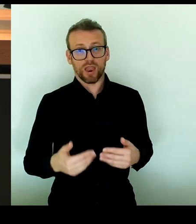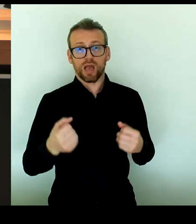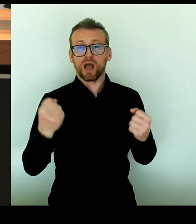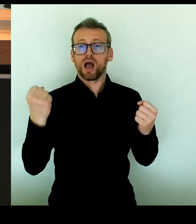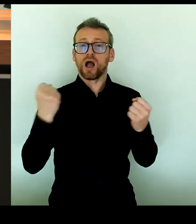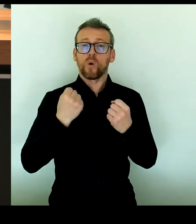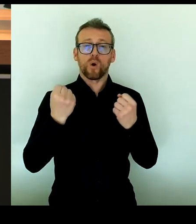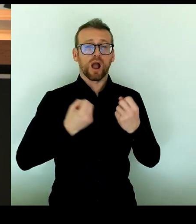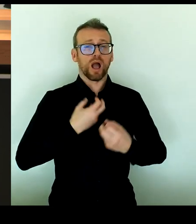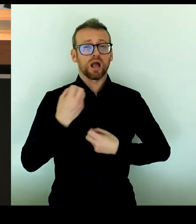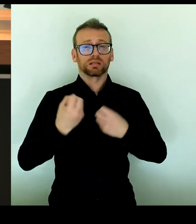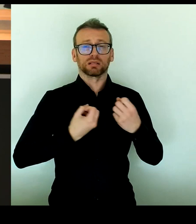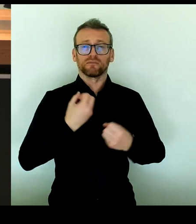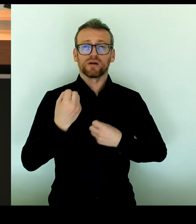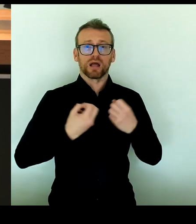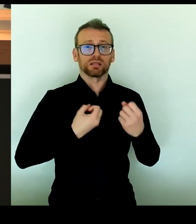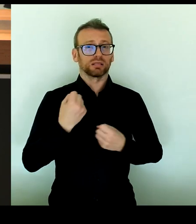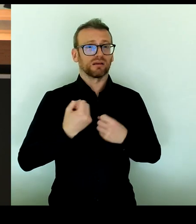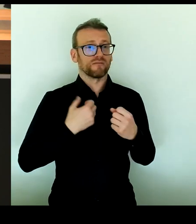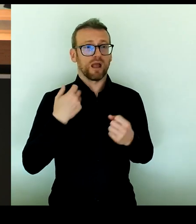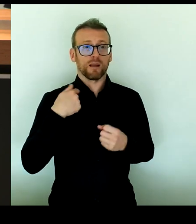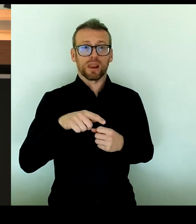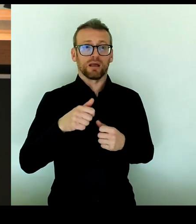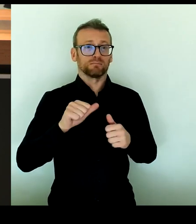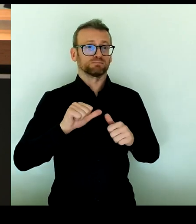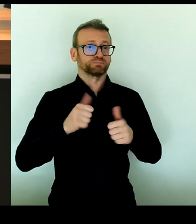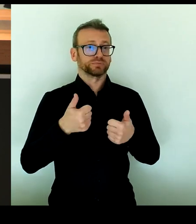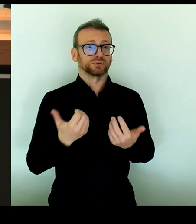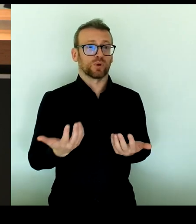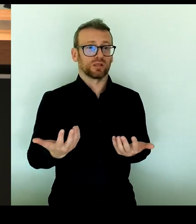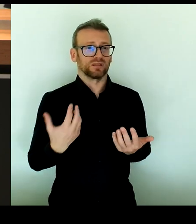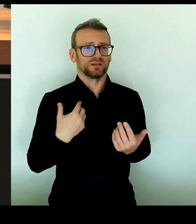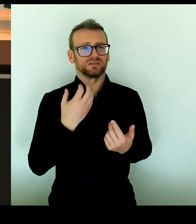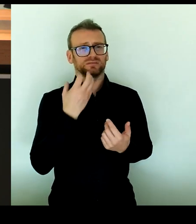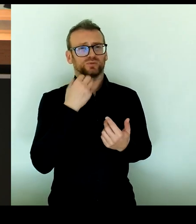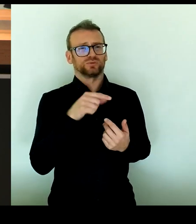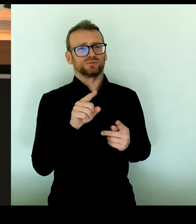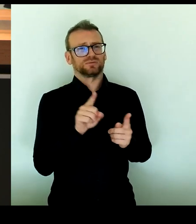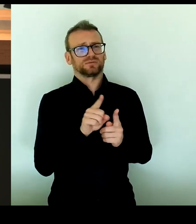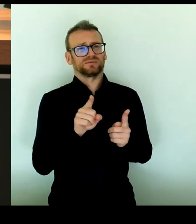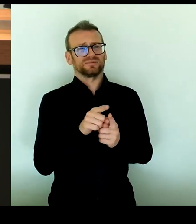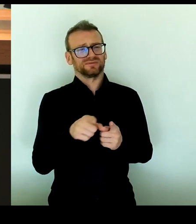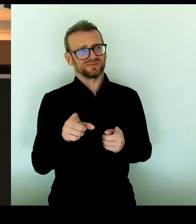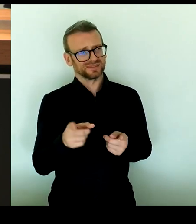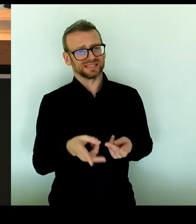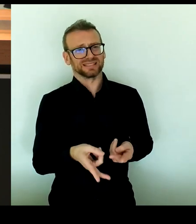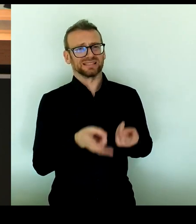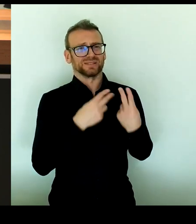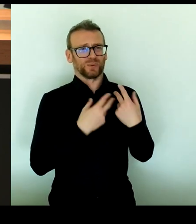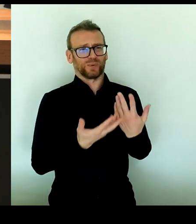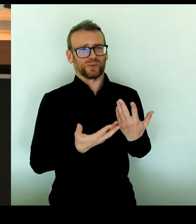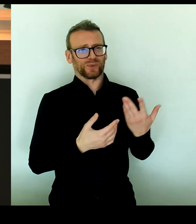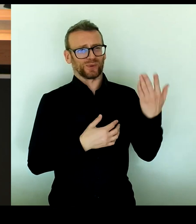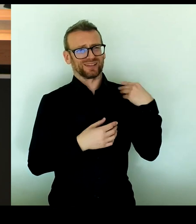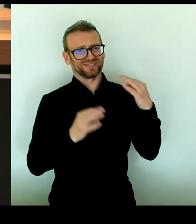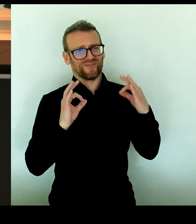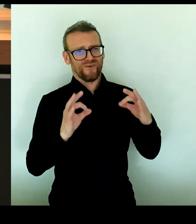nach Neukölln gezogen sind, wodurch die Mieten gestiegen sind und diejenigen, die den Bezirk attraktiv gemacht haben